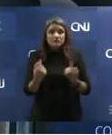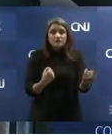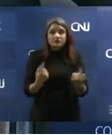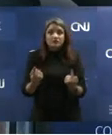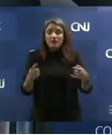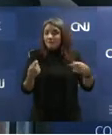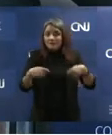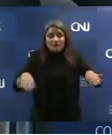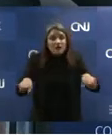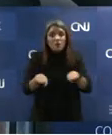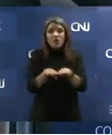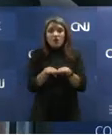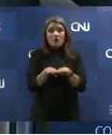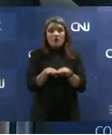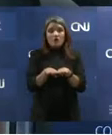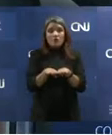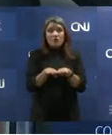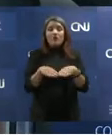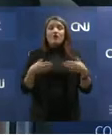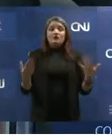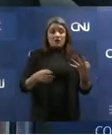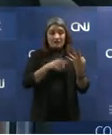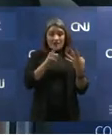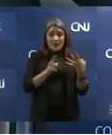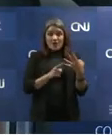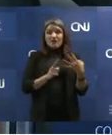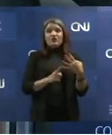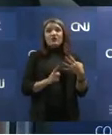E, por fim, uma quarta regra regra da inexistência de vagas cativas.